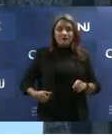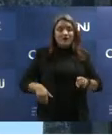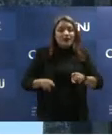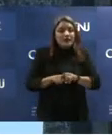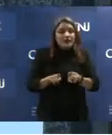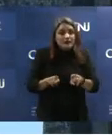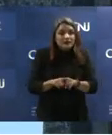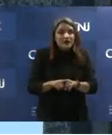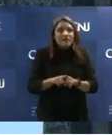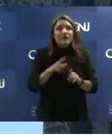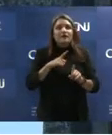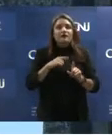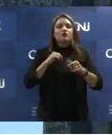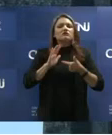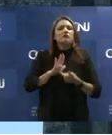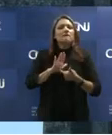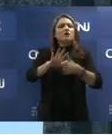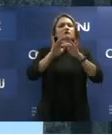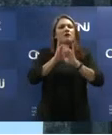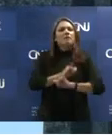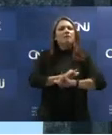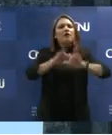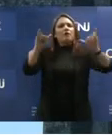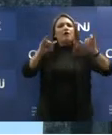aos fatos que envolvem o país.